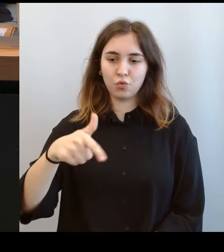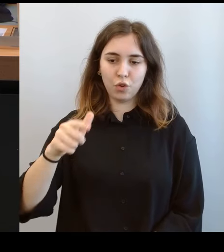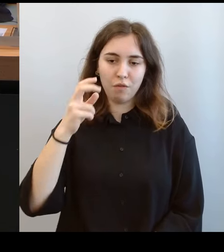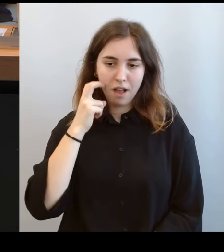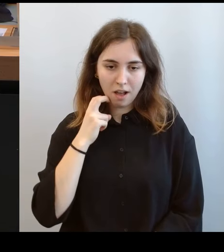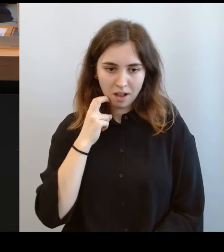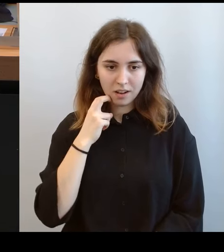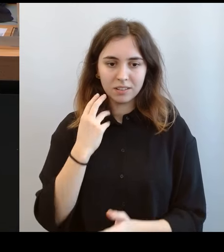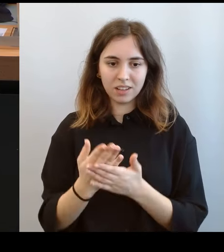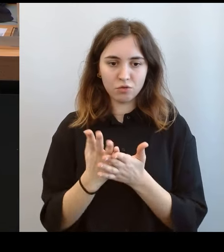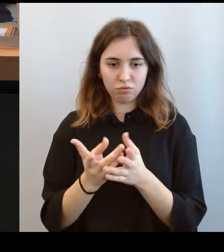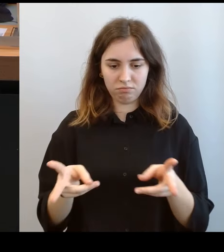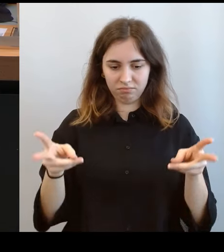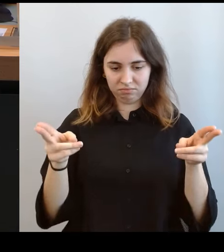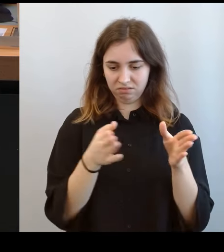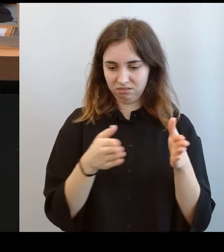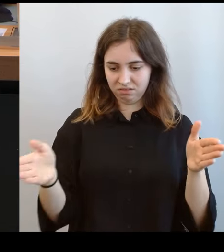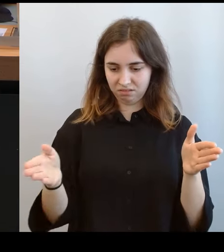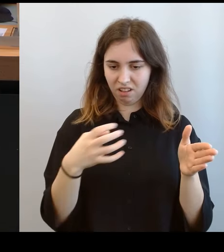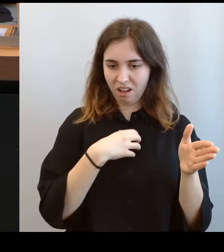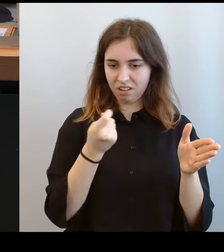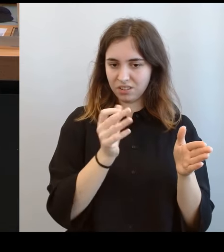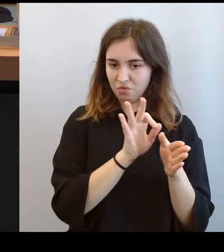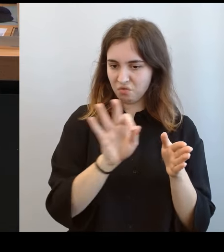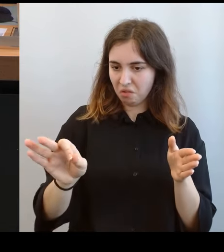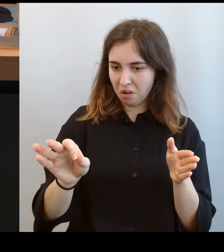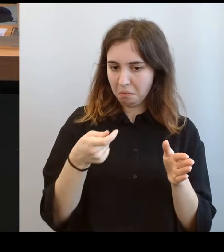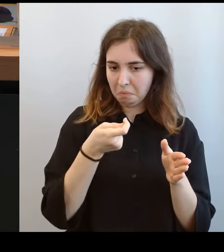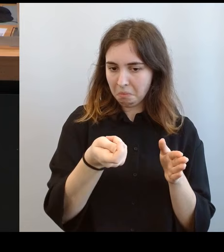Kind aber eine enorme körperliche und geistliche Entwicklung vollzieht.